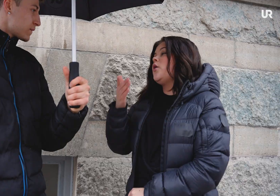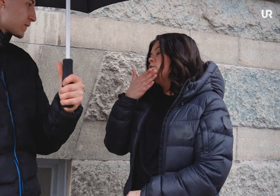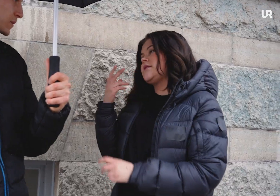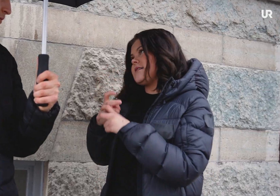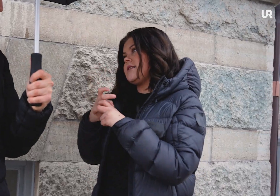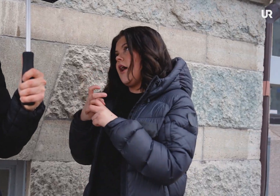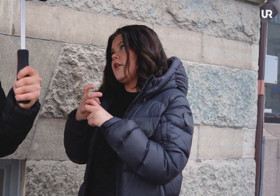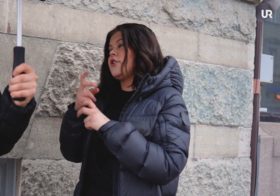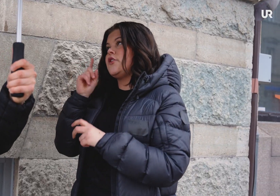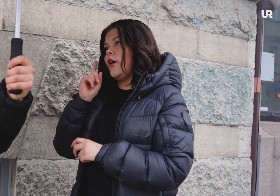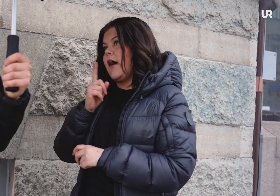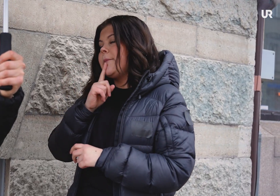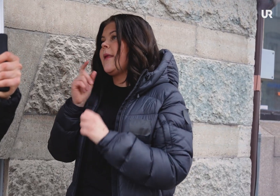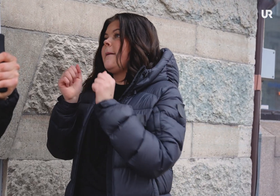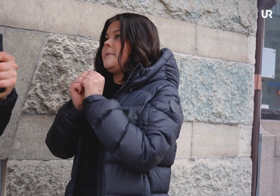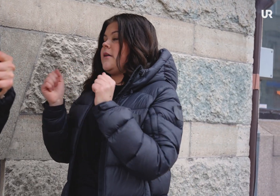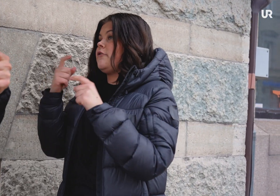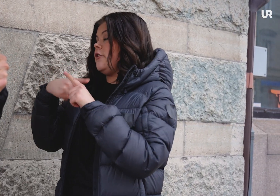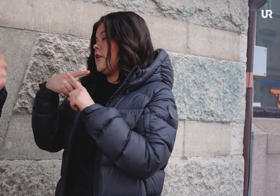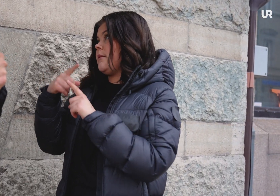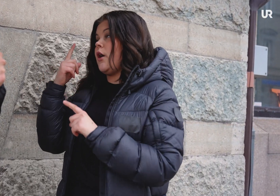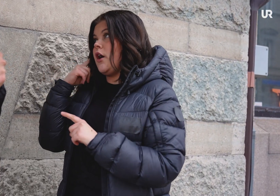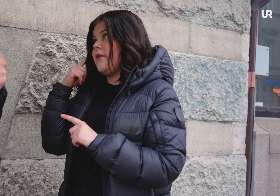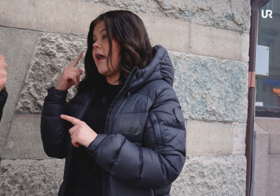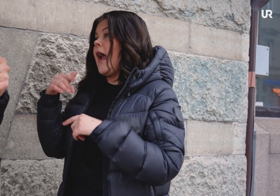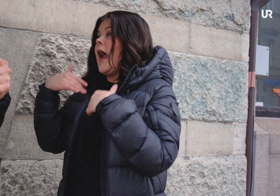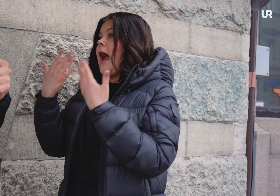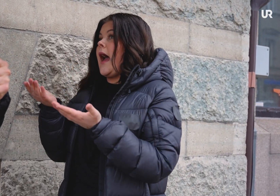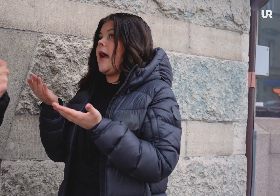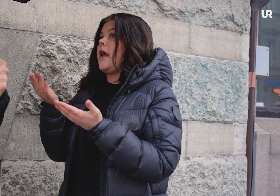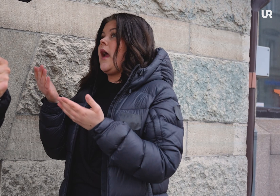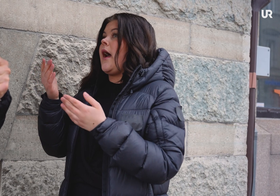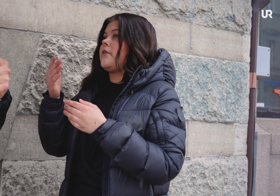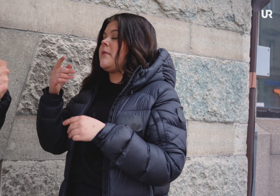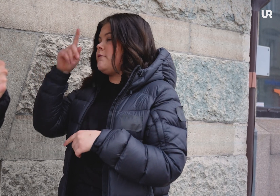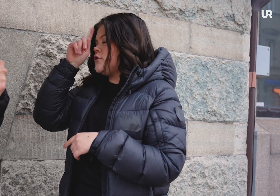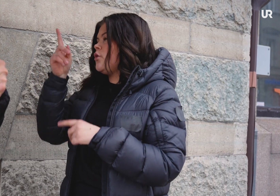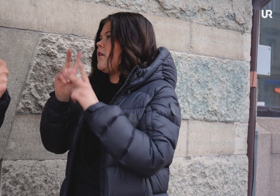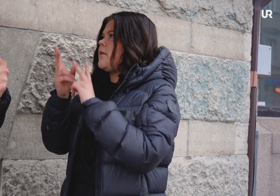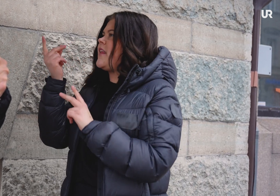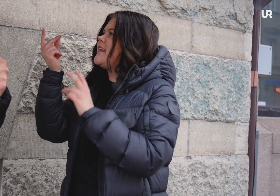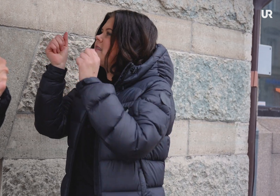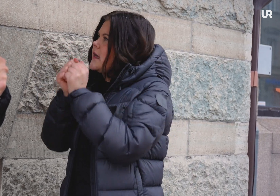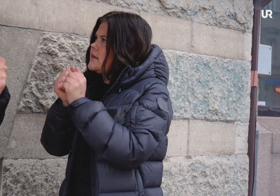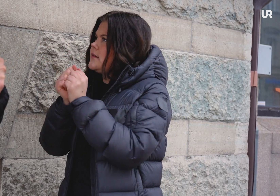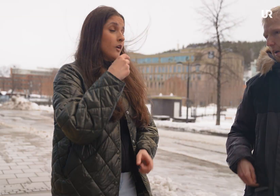Jag har inte dejtat döva. Men fördelen med hörande är att vi förstår varandra på ett annat sätt.